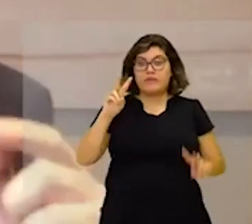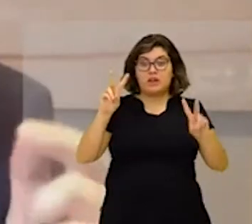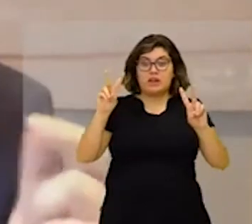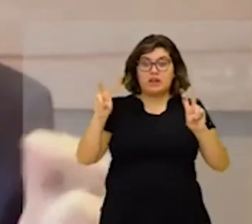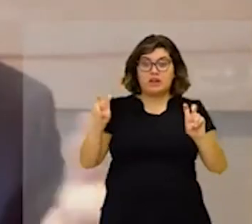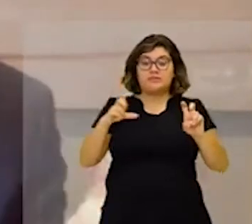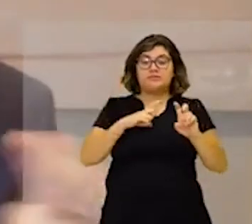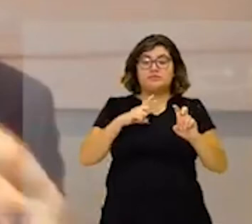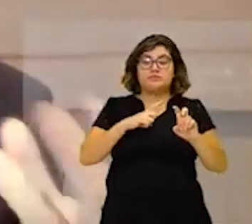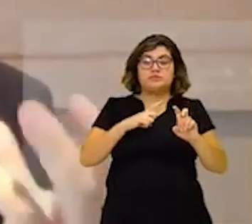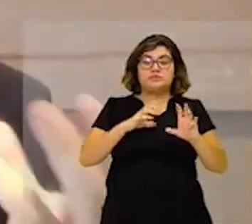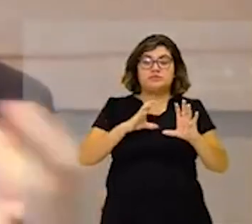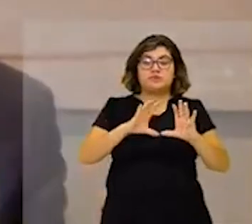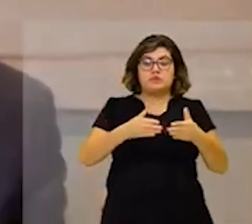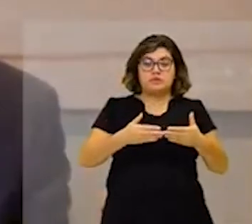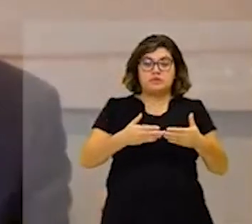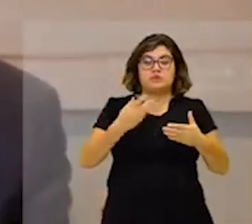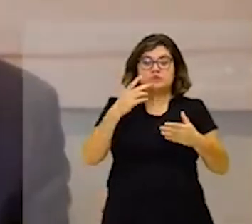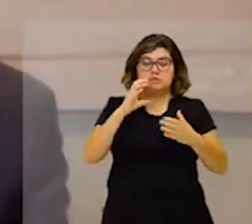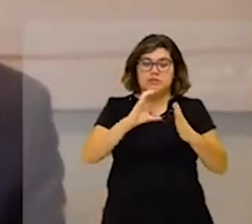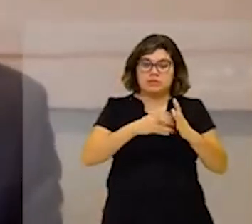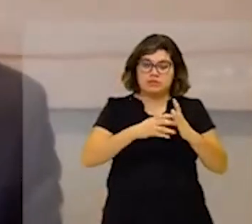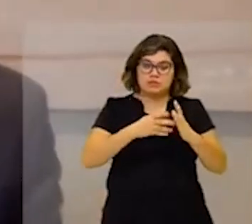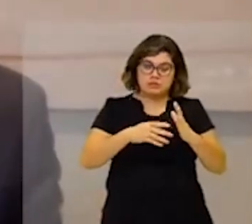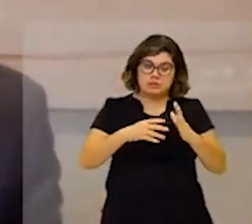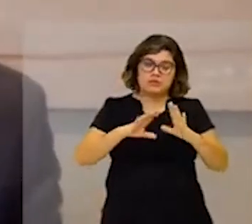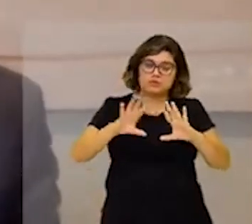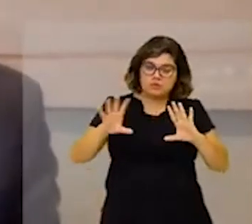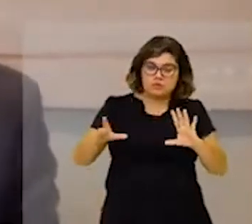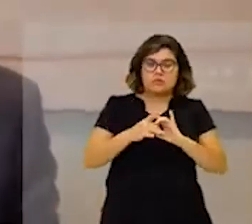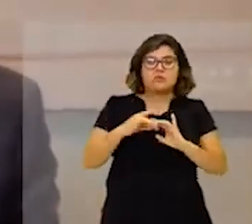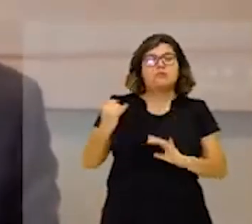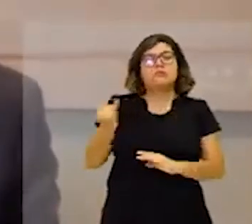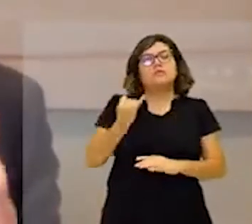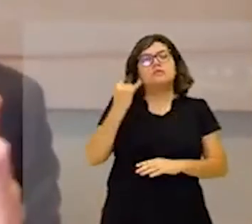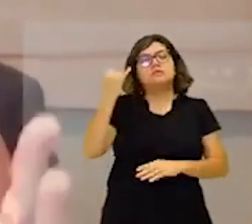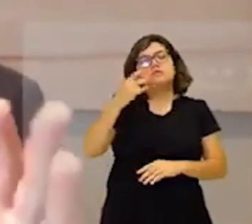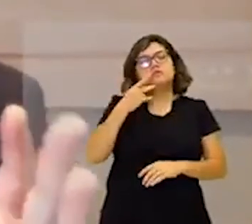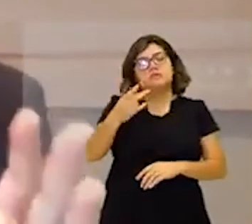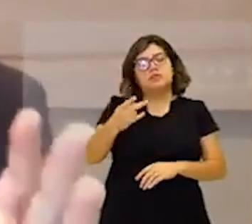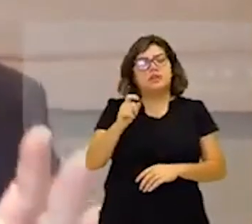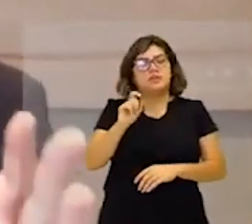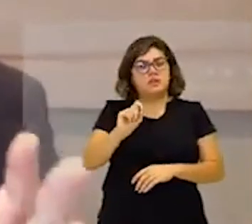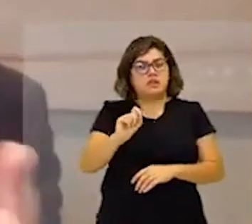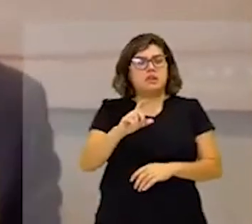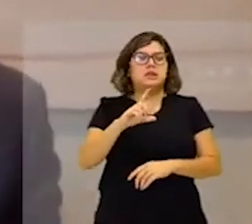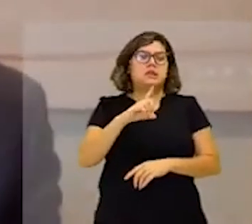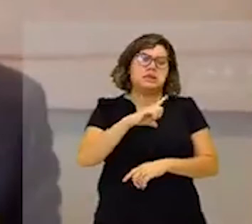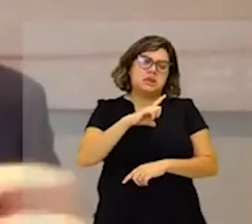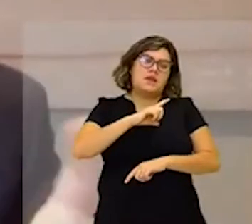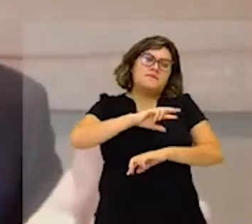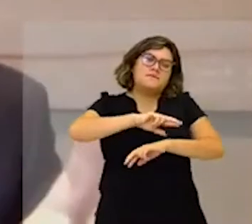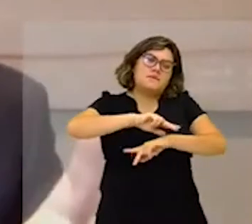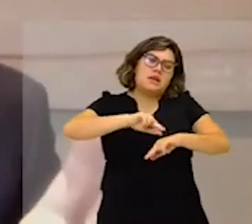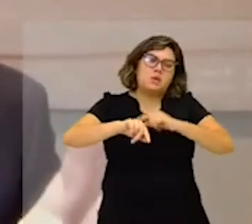aí do corpo parlamentar é importante a gente dizer que há há muitas dúvidas ainda de algum risco de